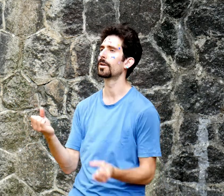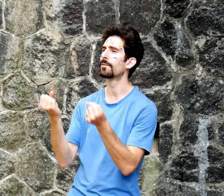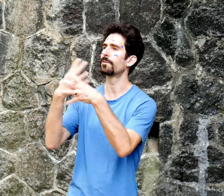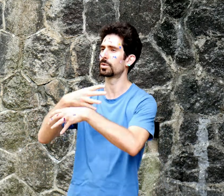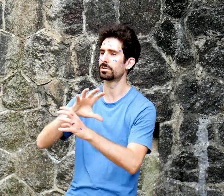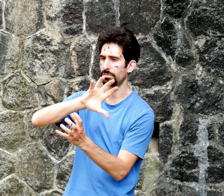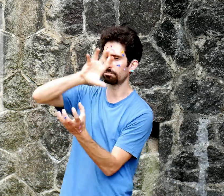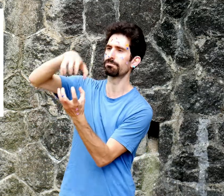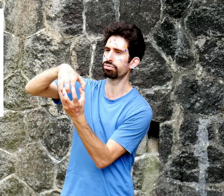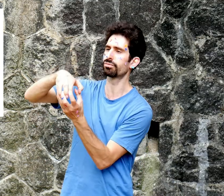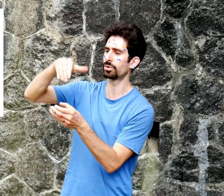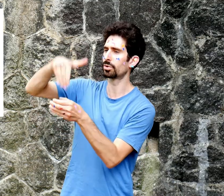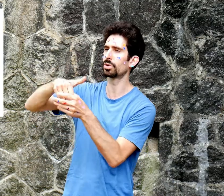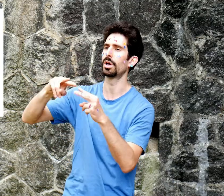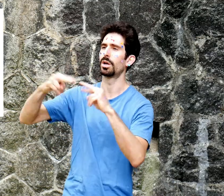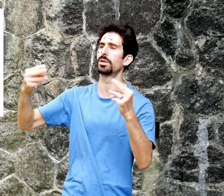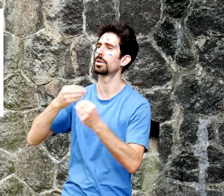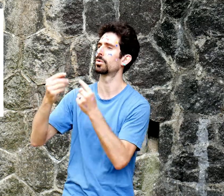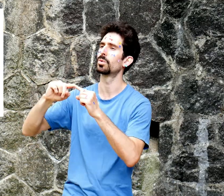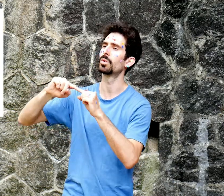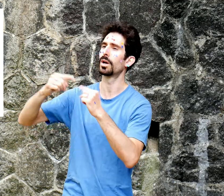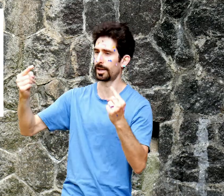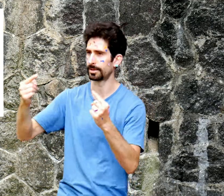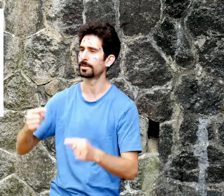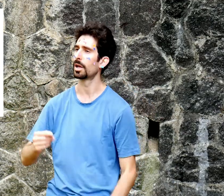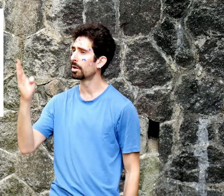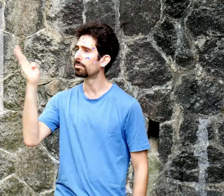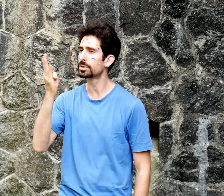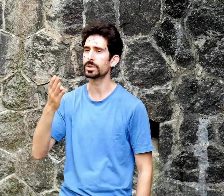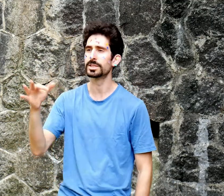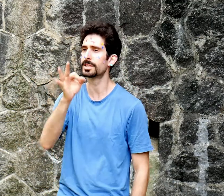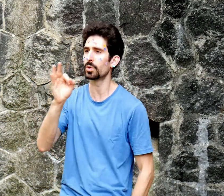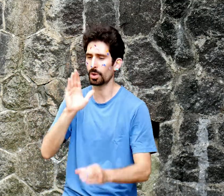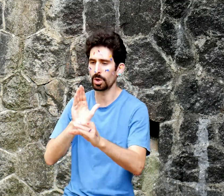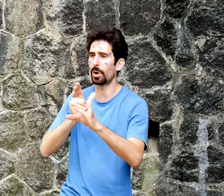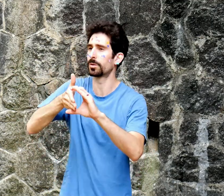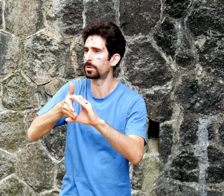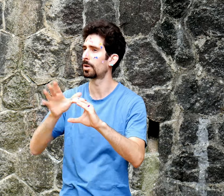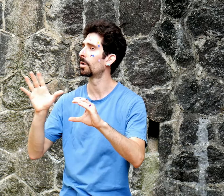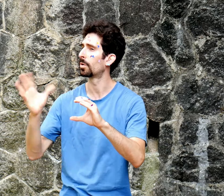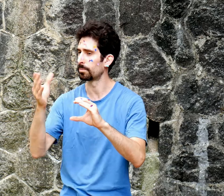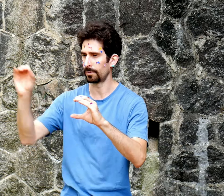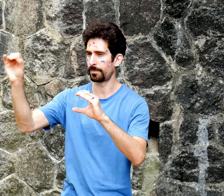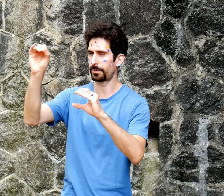Un virus est une enveloppe contenant de l'ADN ou de l'ARN. Il a besoin d'entrer dans une cellule. Comment ?